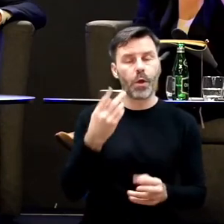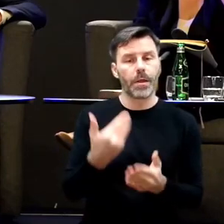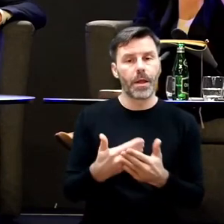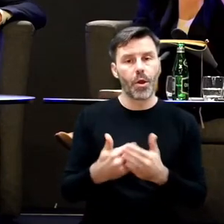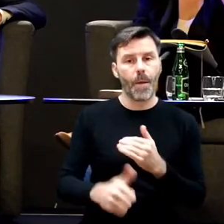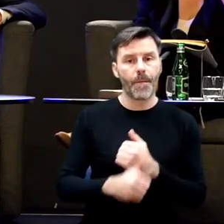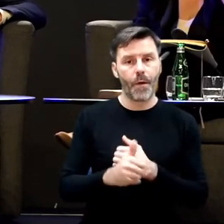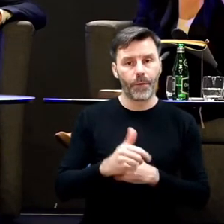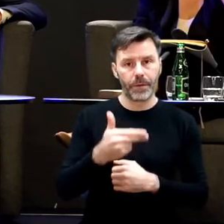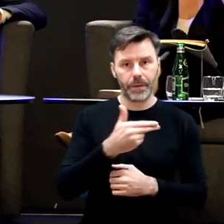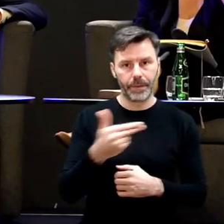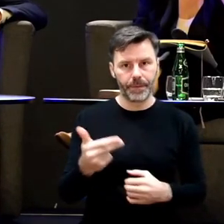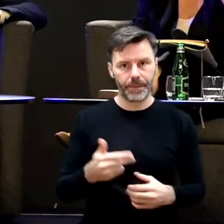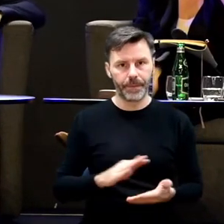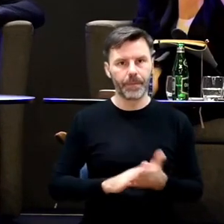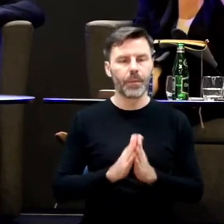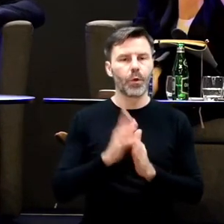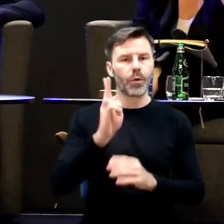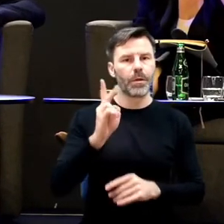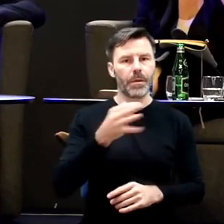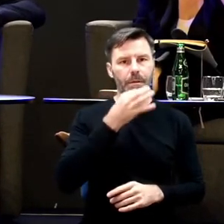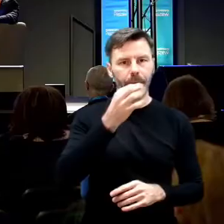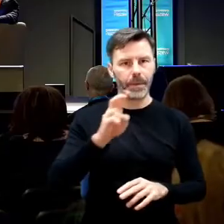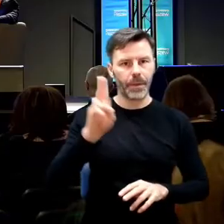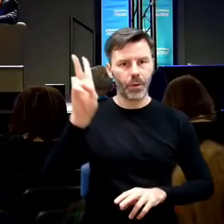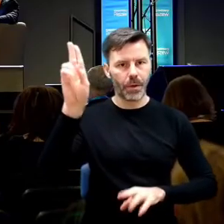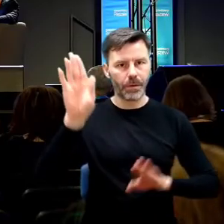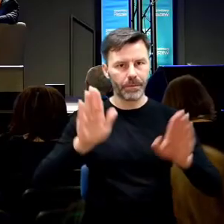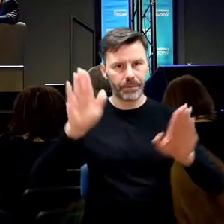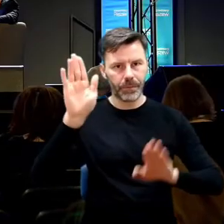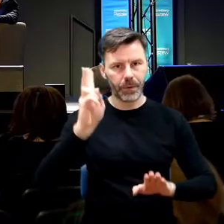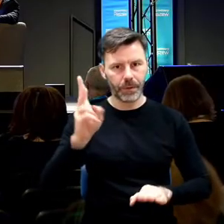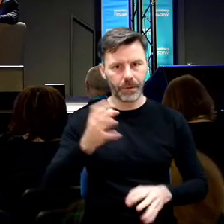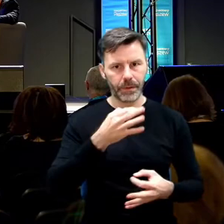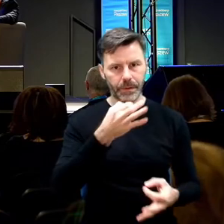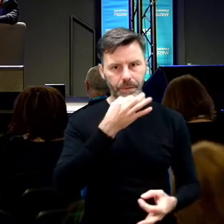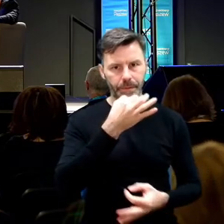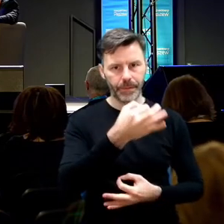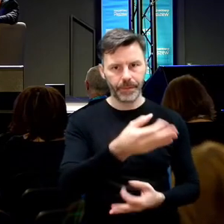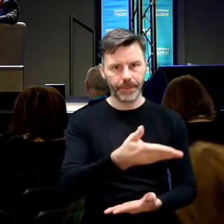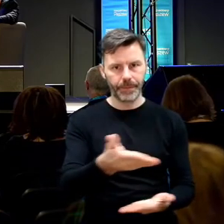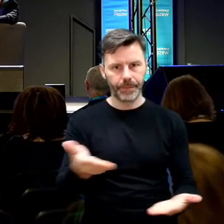Proszę podnosić ręce, kto chce zadać pytanie, któremuś, czy też któreś z prelegentek.